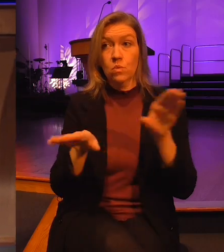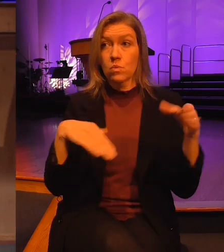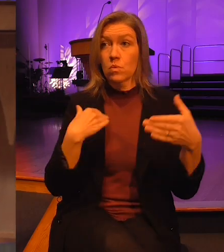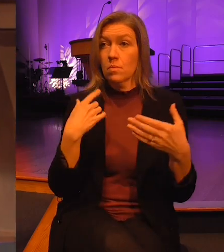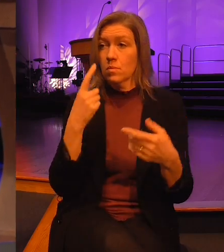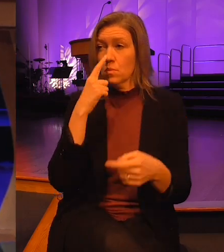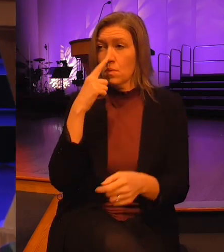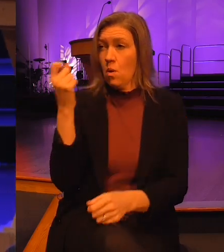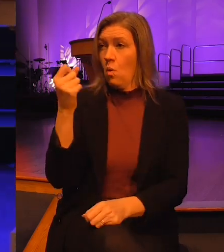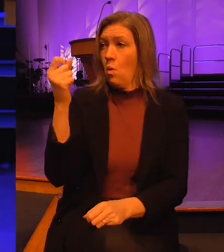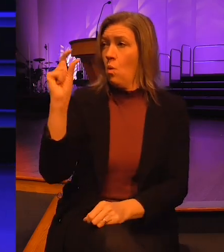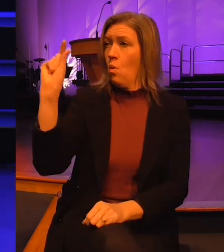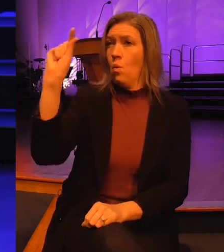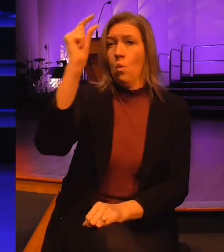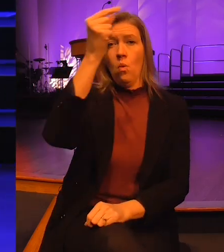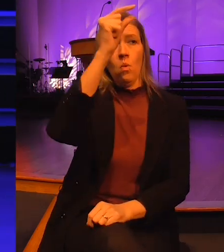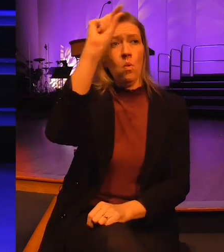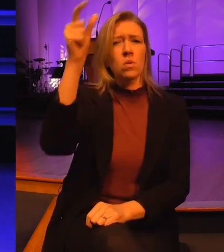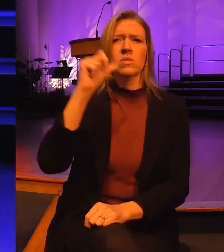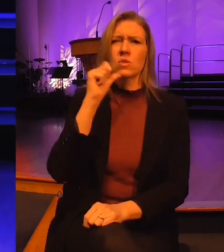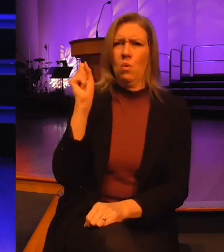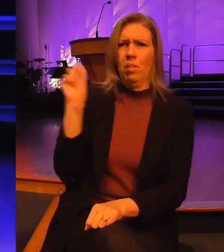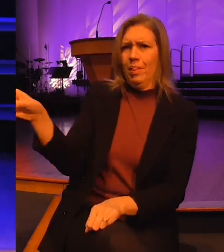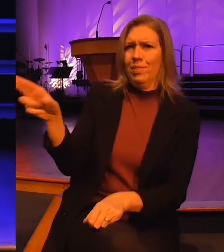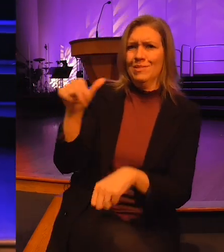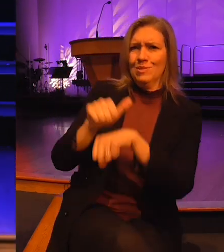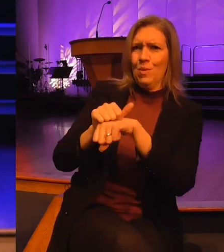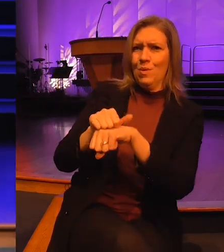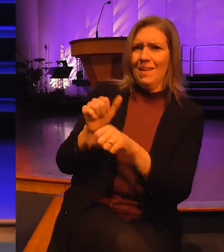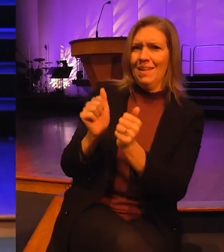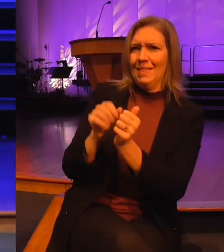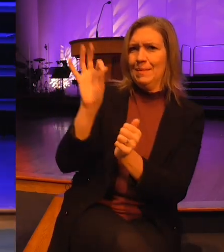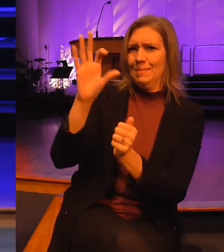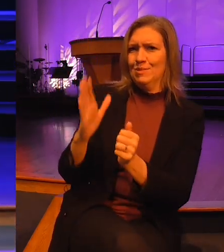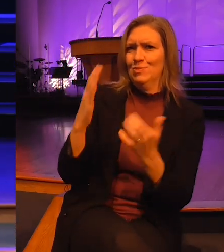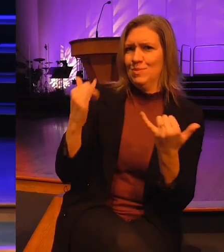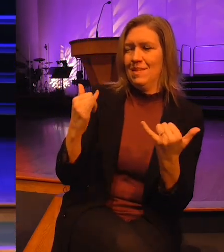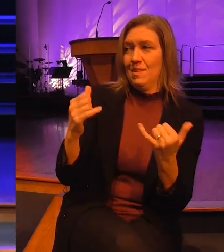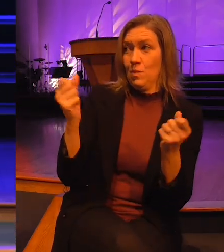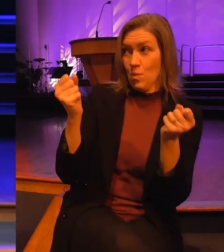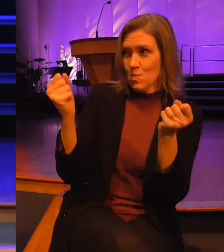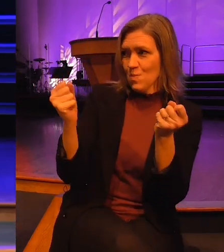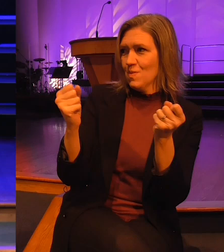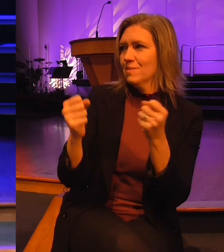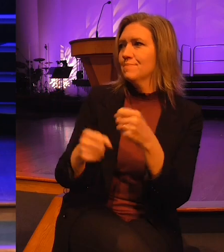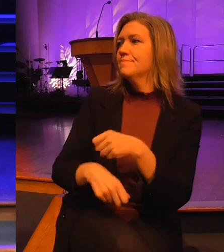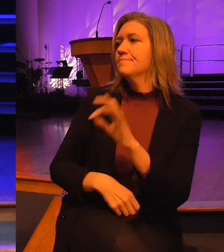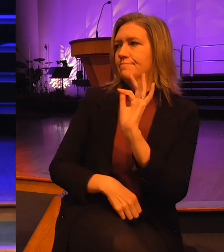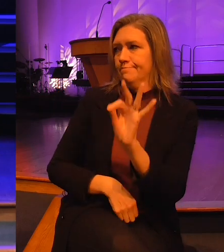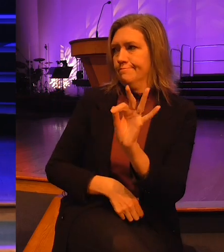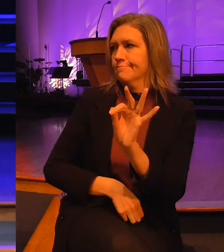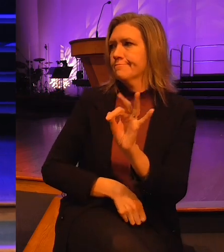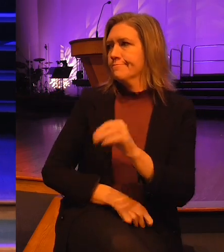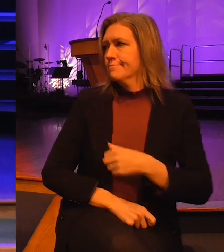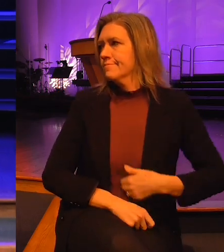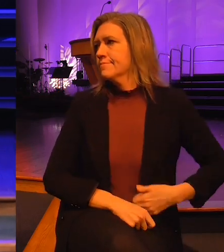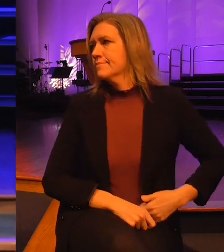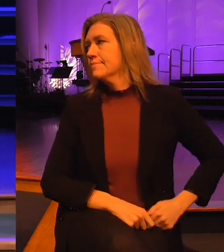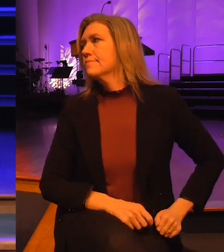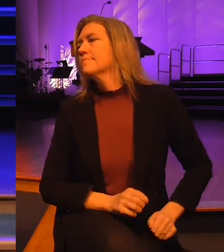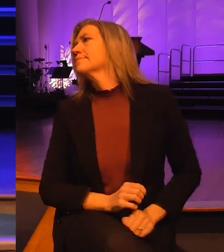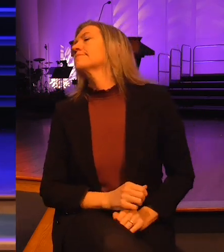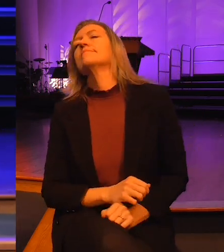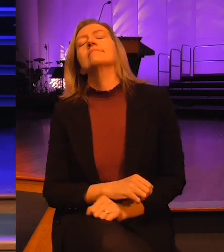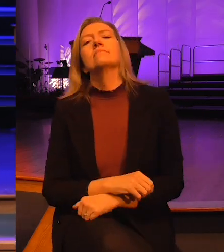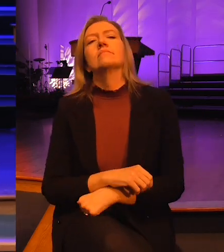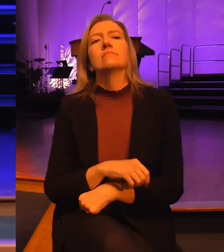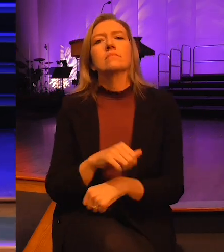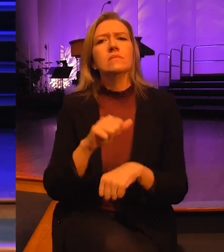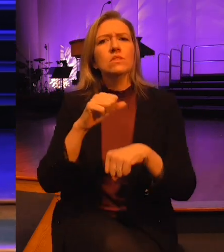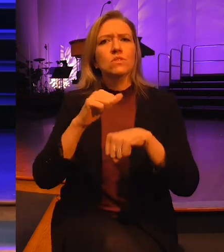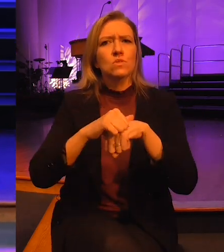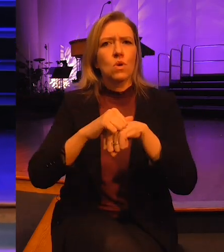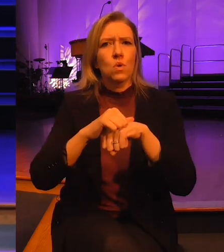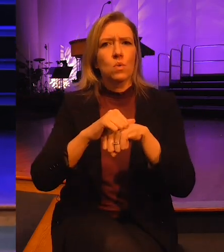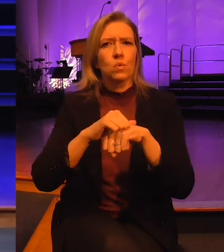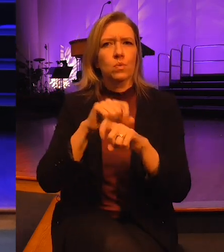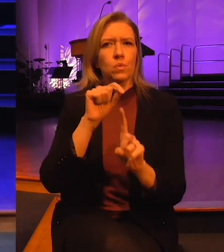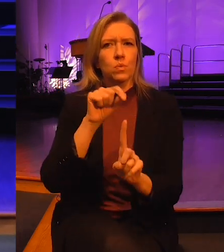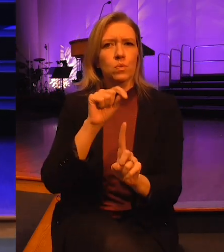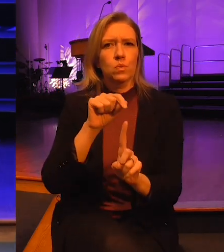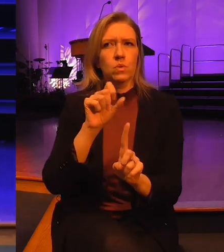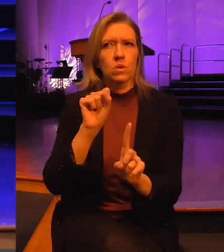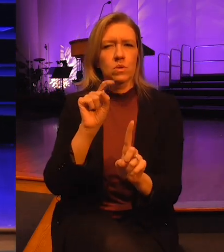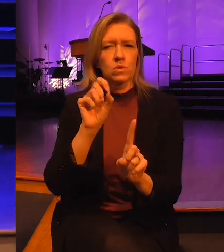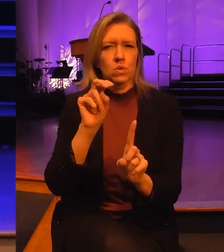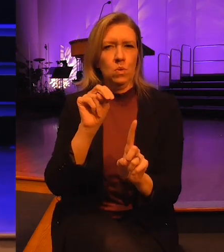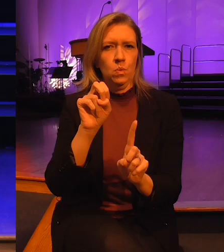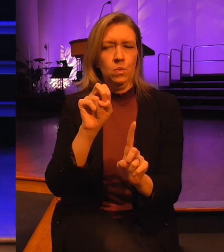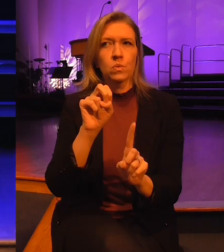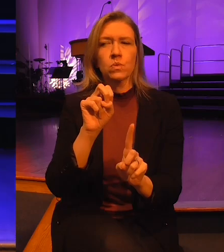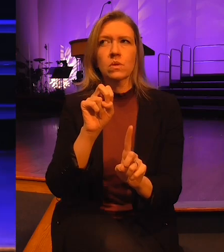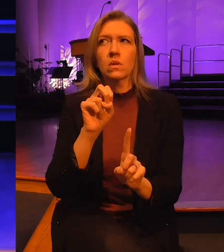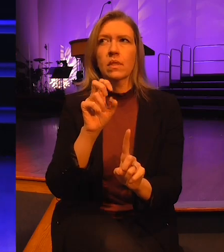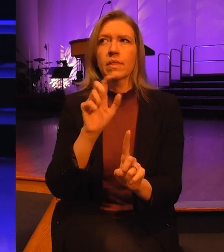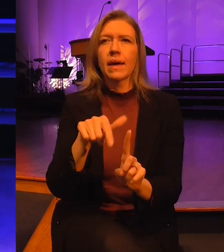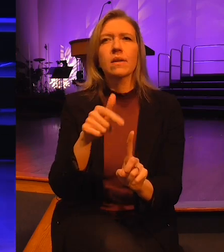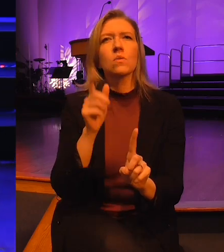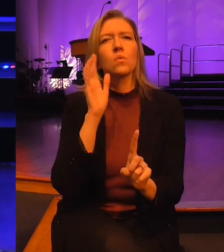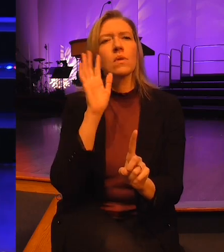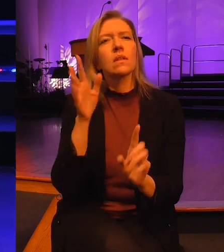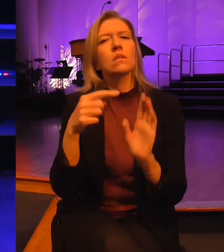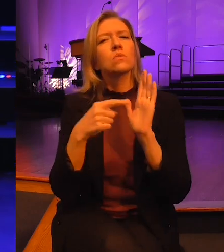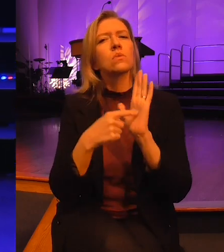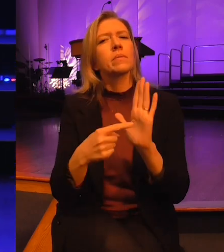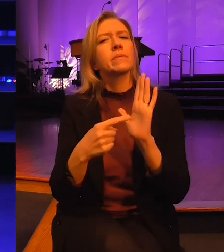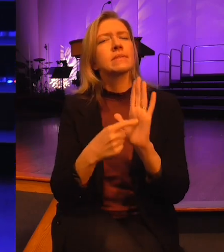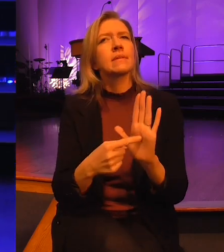no apedreemos al ministro hoy, todos la recibieron, sí, entonces la piedra en sí representará